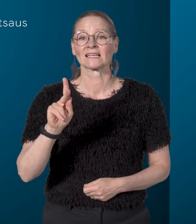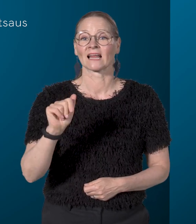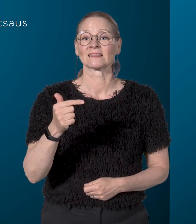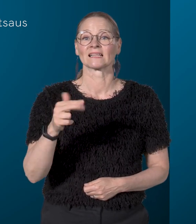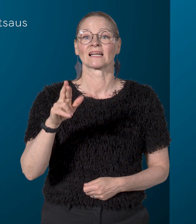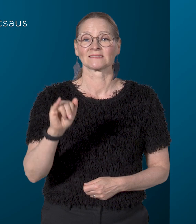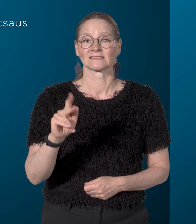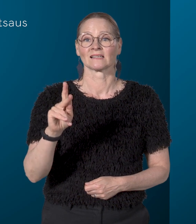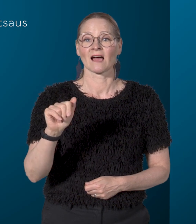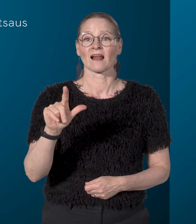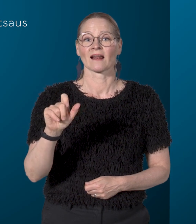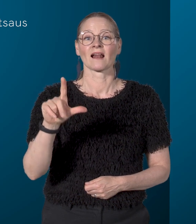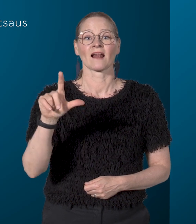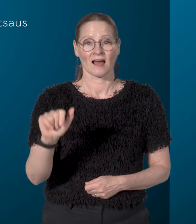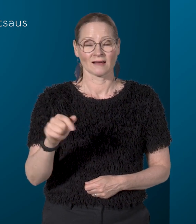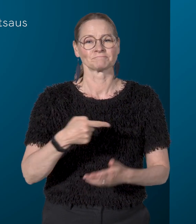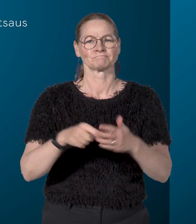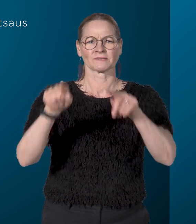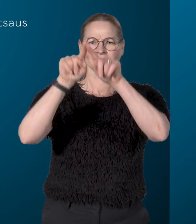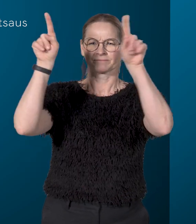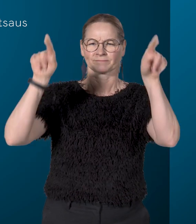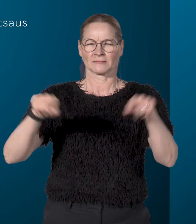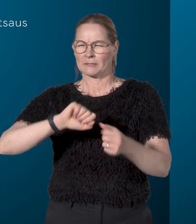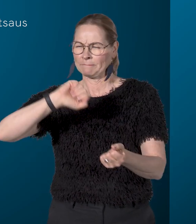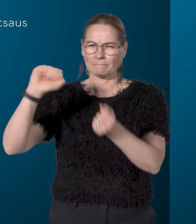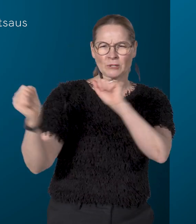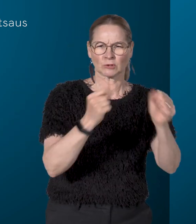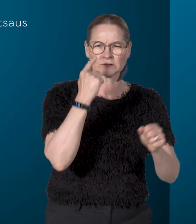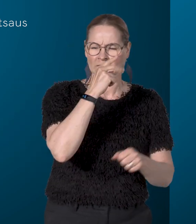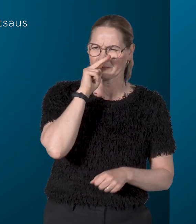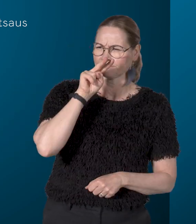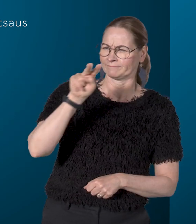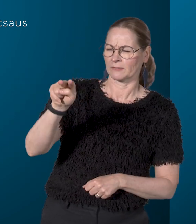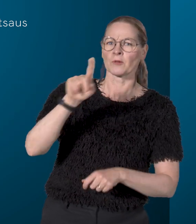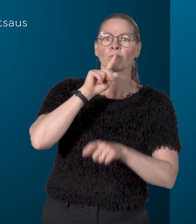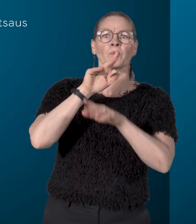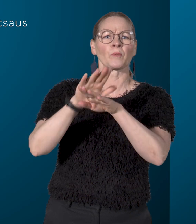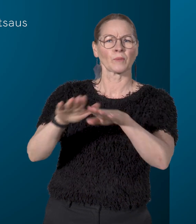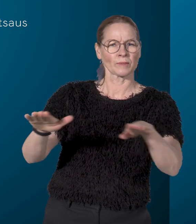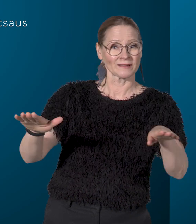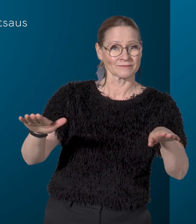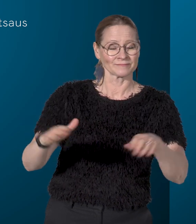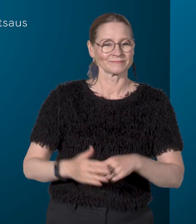Katri Kalelan Tyyntä myrskyn silmässä.